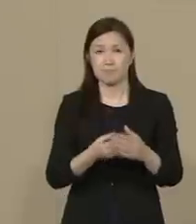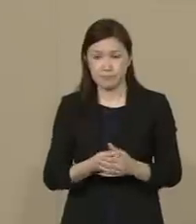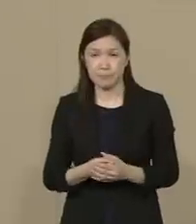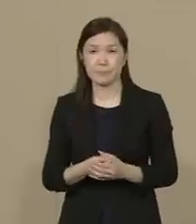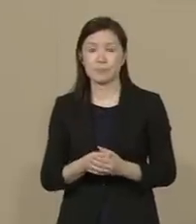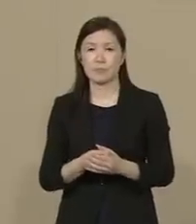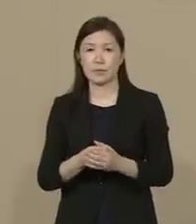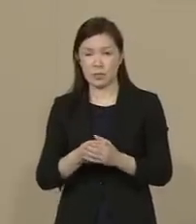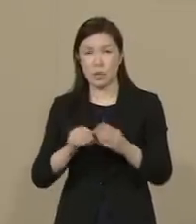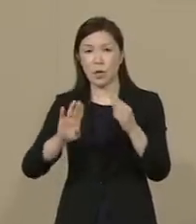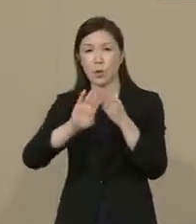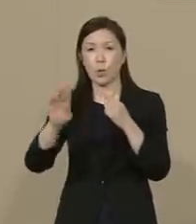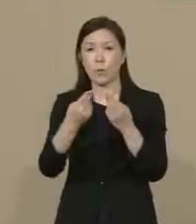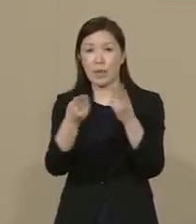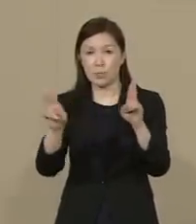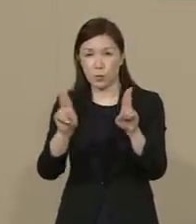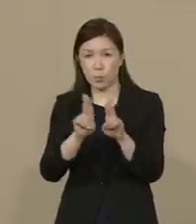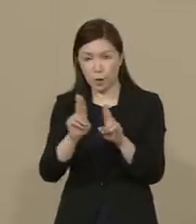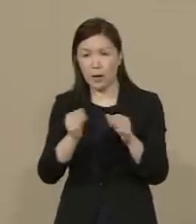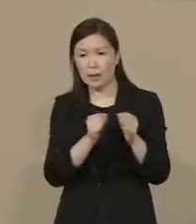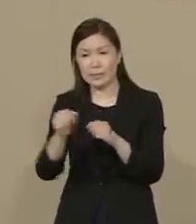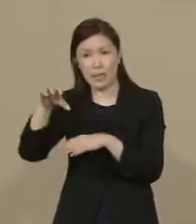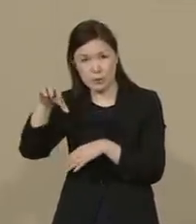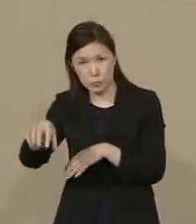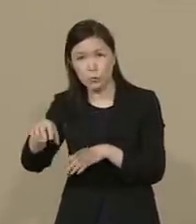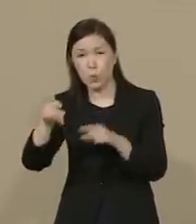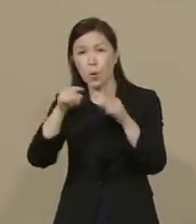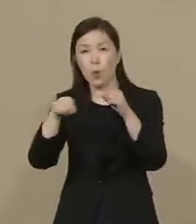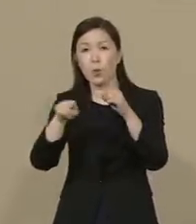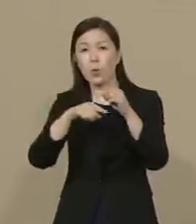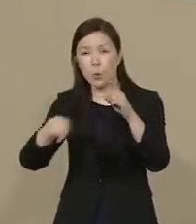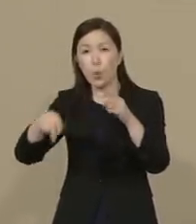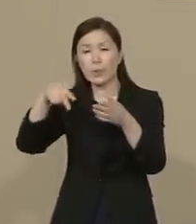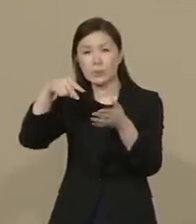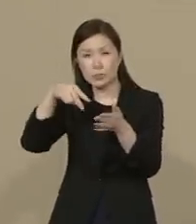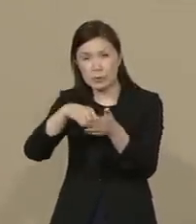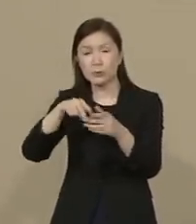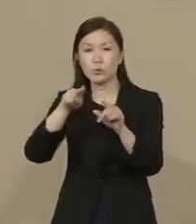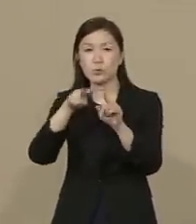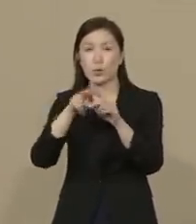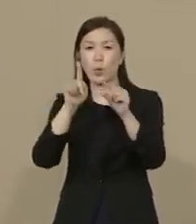公明党は避難所となる公立 小・中学校の耐震化をリードし